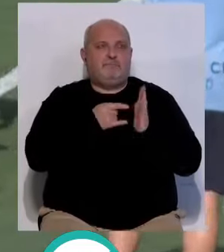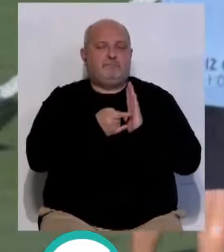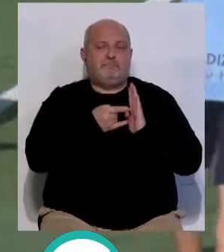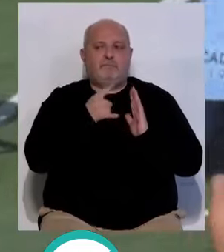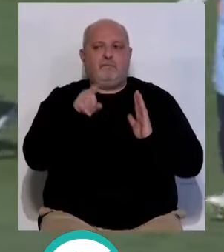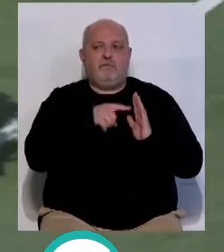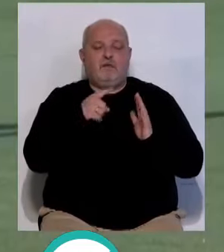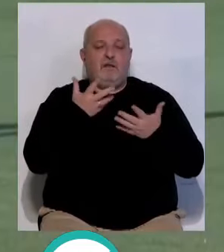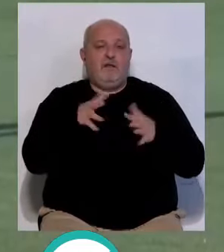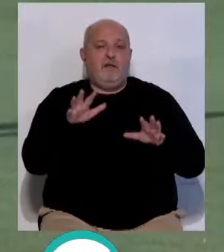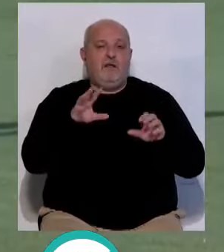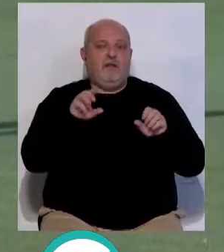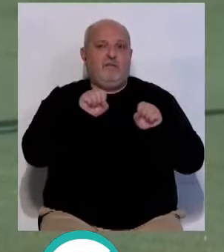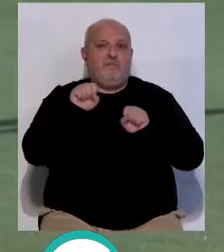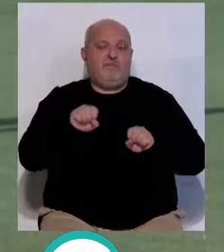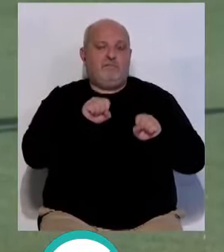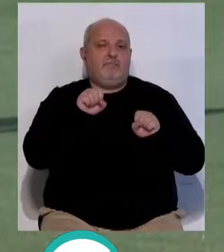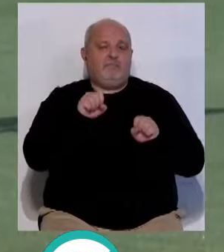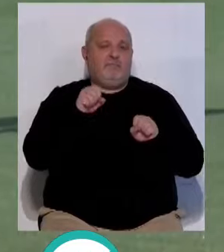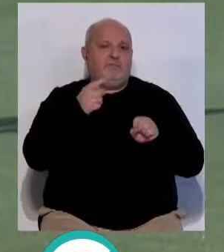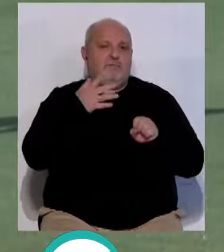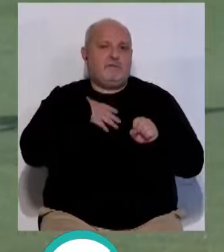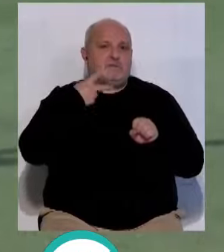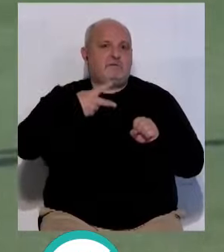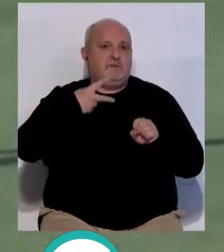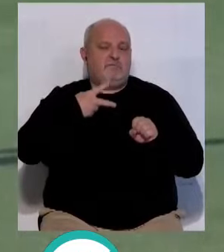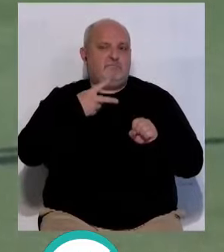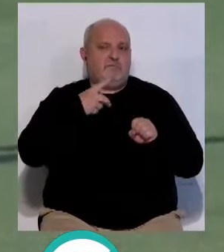escenario de que se descienda a segunda que para segunda división creo que es un central bastante